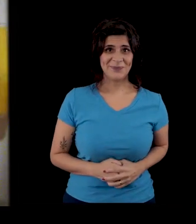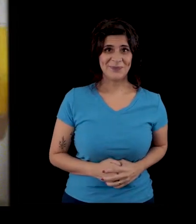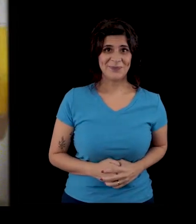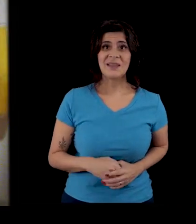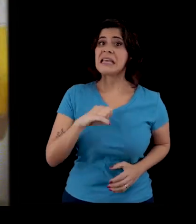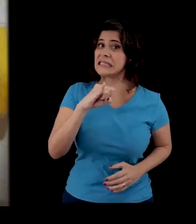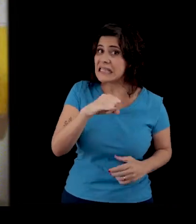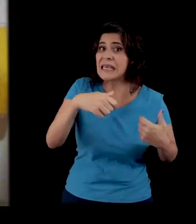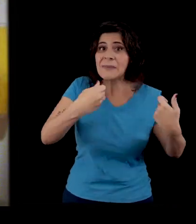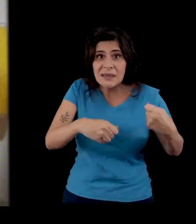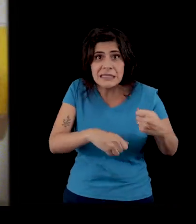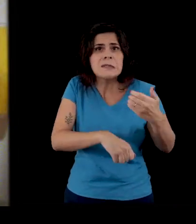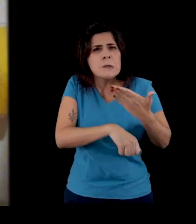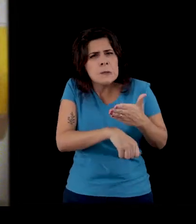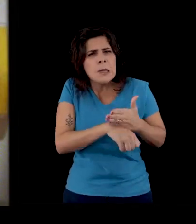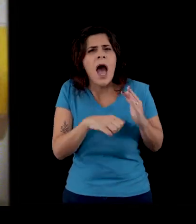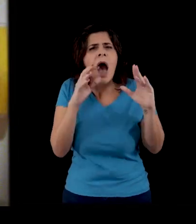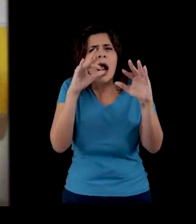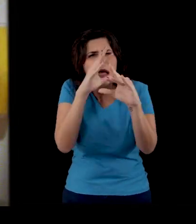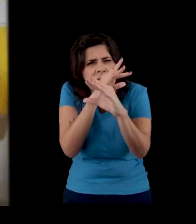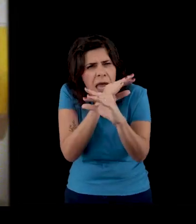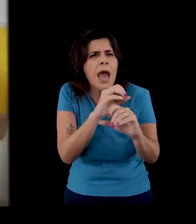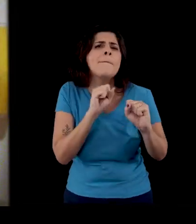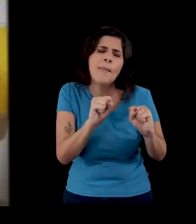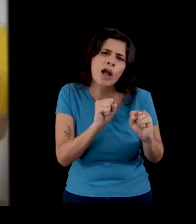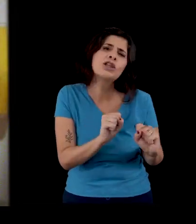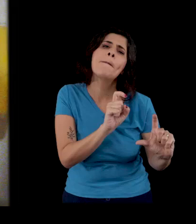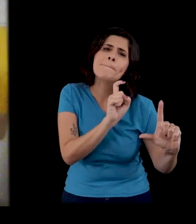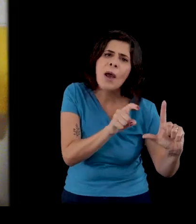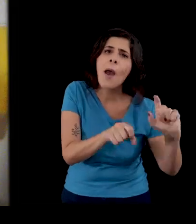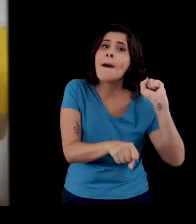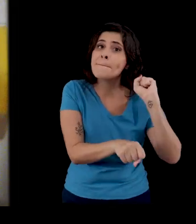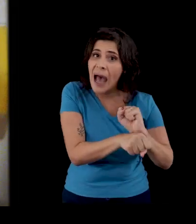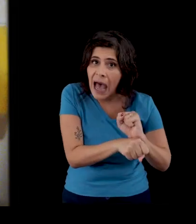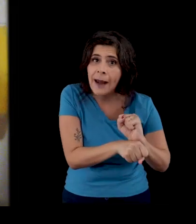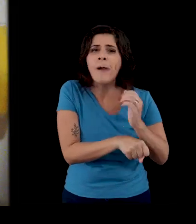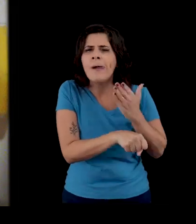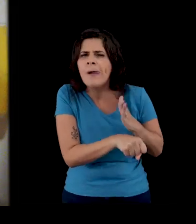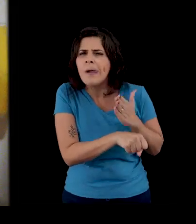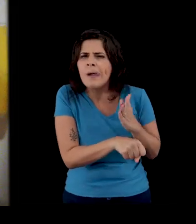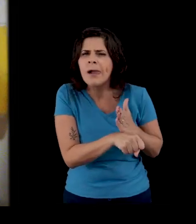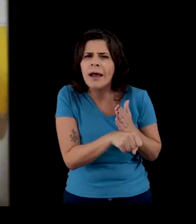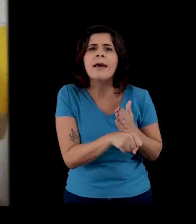Se precisar aquecer um pouquinho mais as mãos, dá um pause e continue aquecendo.